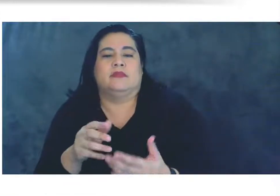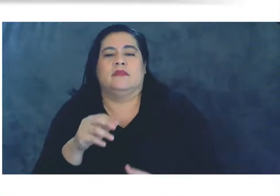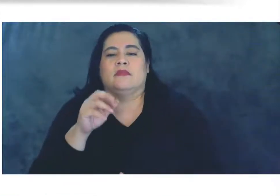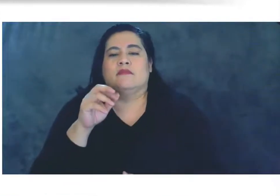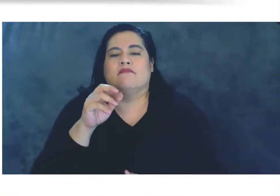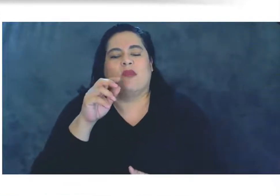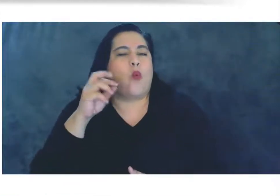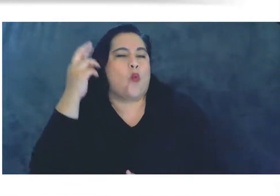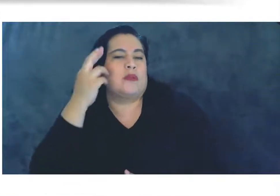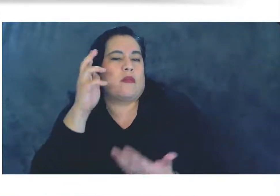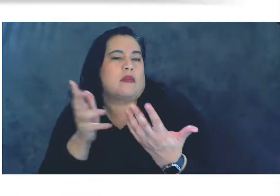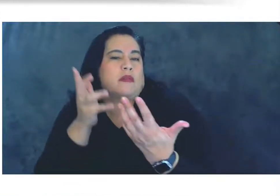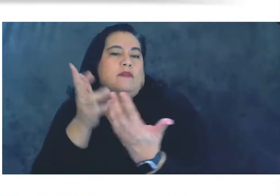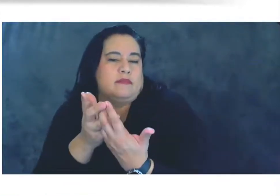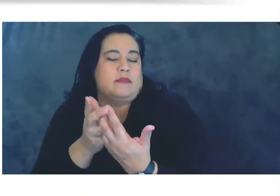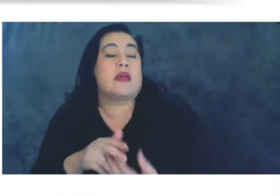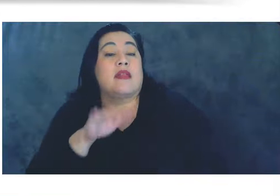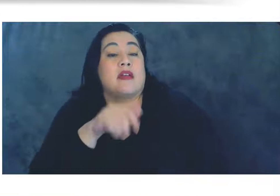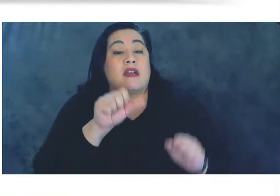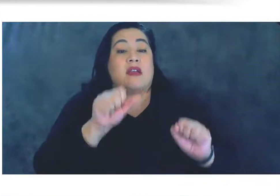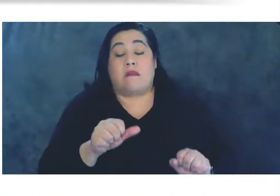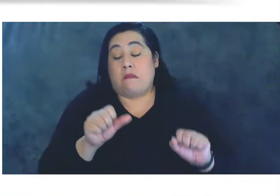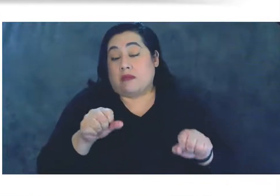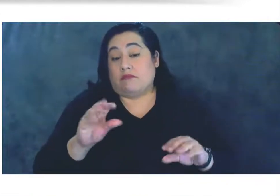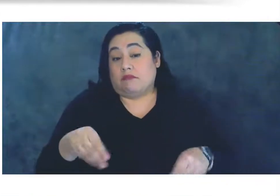acomodos razonables, que se pueden proporcionar.